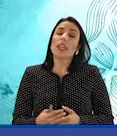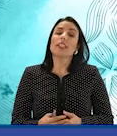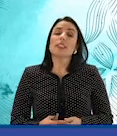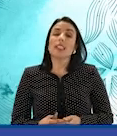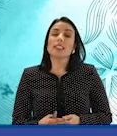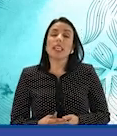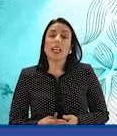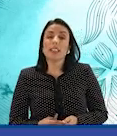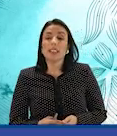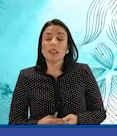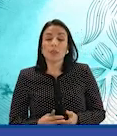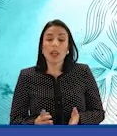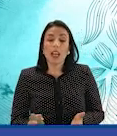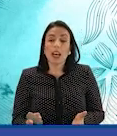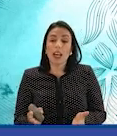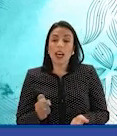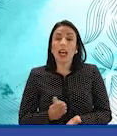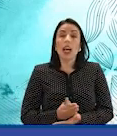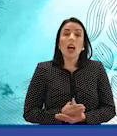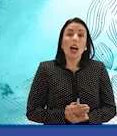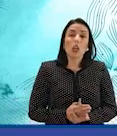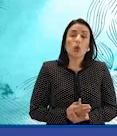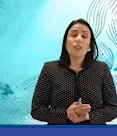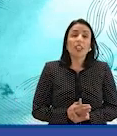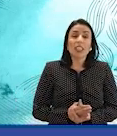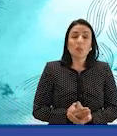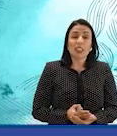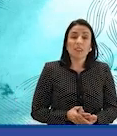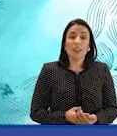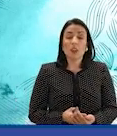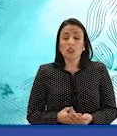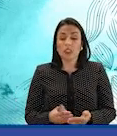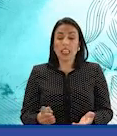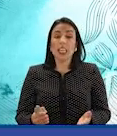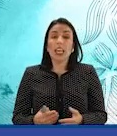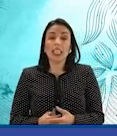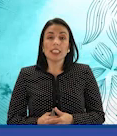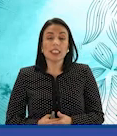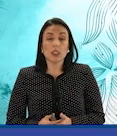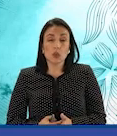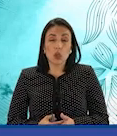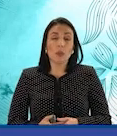sean para algún fin específico de la institución.